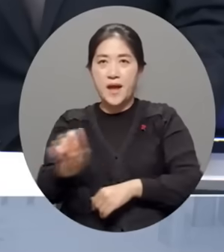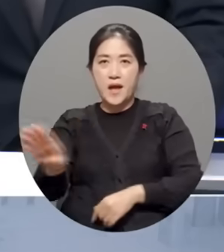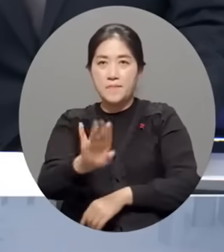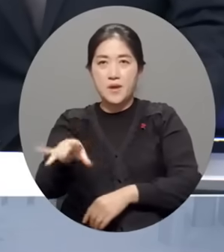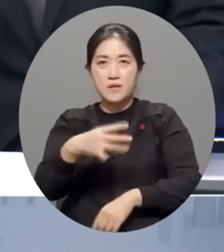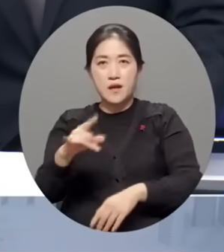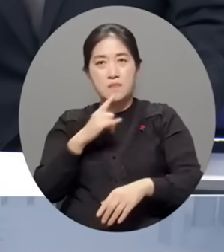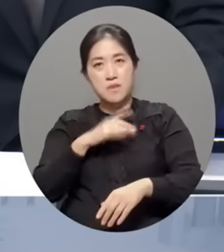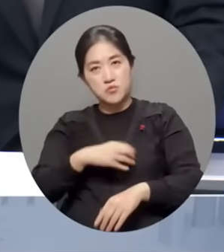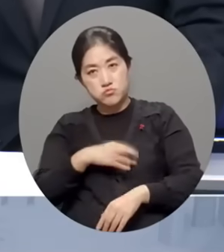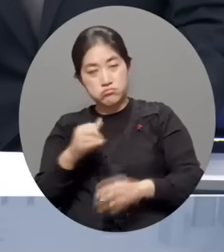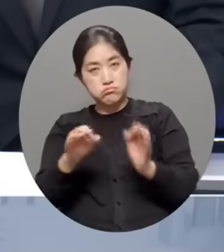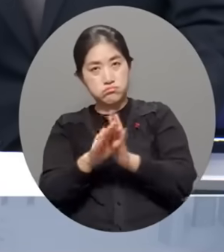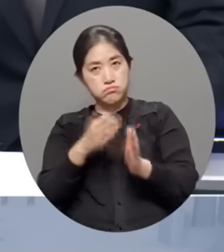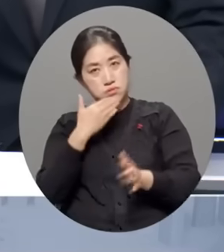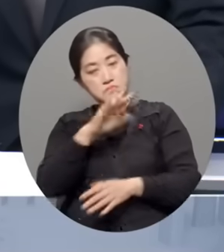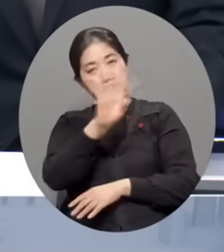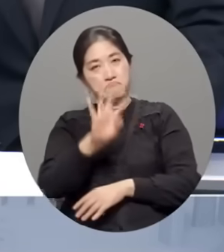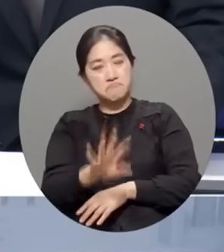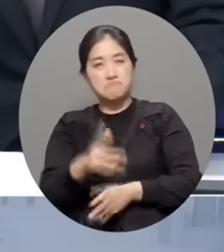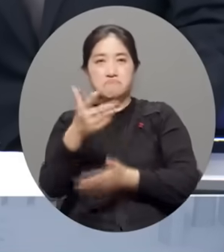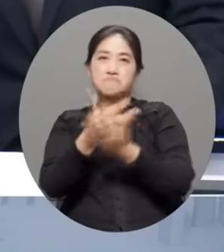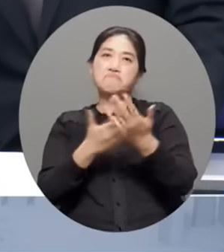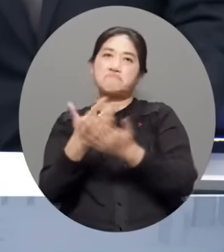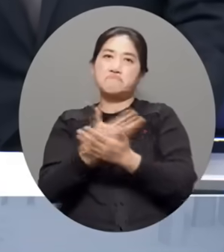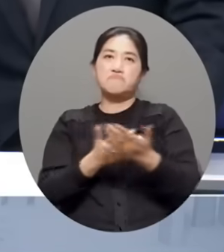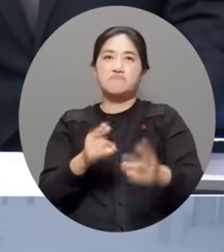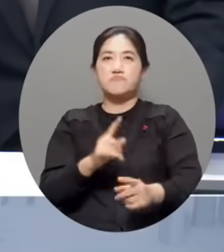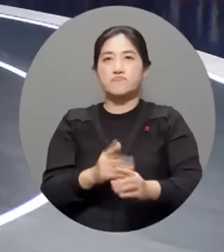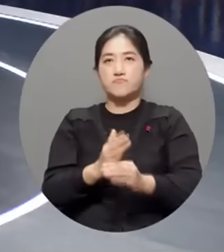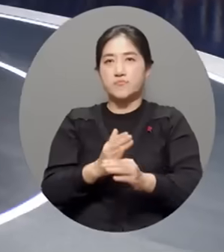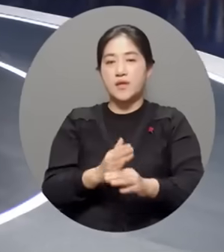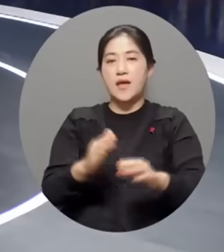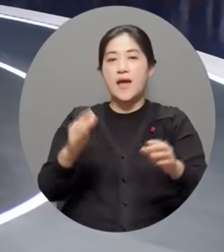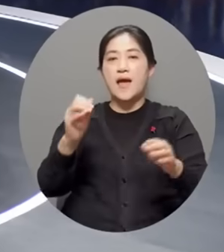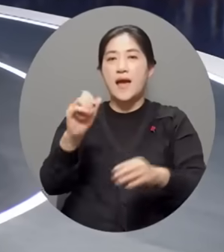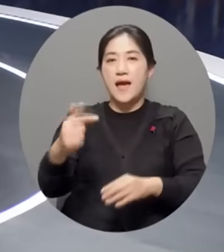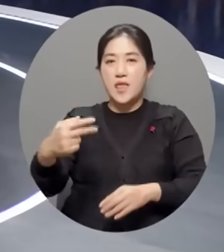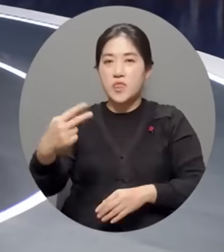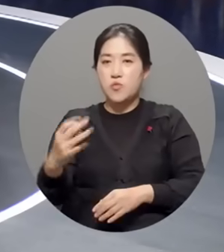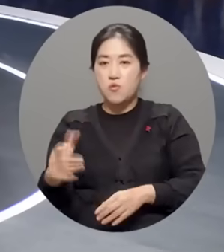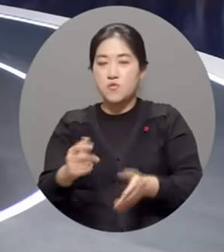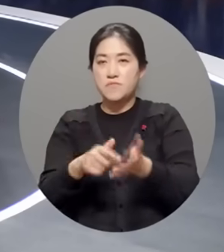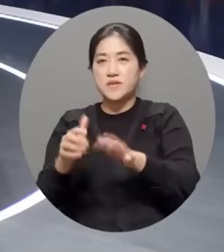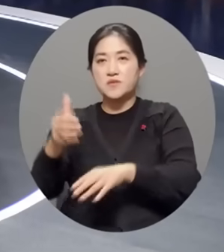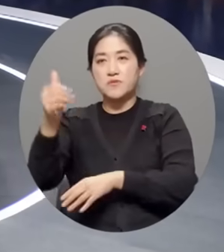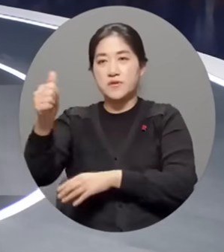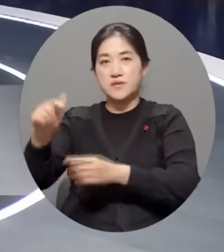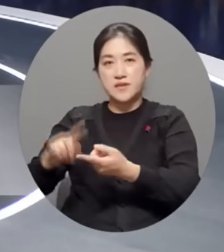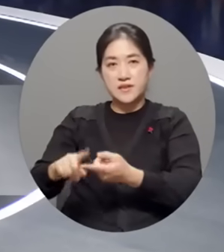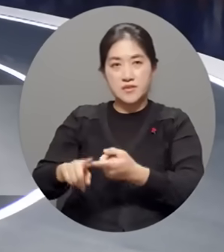이런 우려를 어떻게 불식할 수 있을지 이 부분이 좀 명확히 드러나지는 않았습니다.